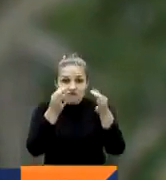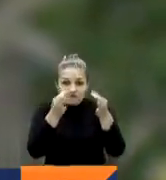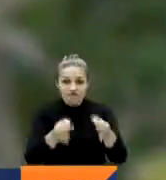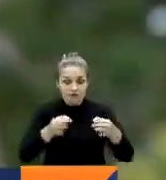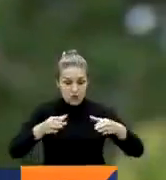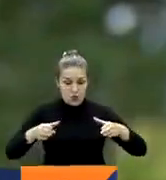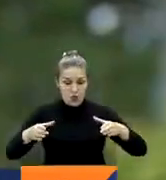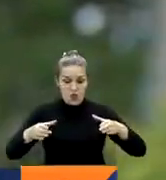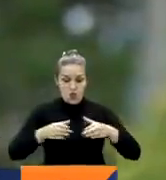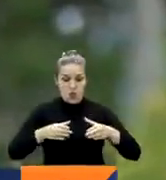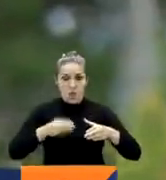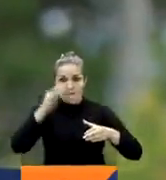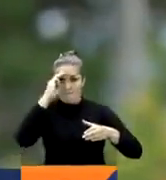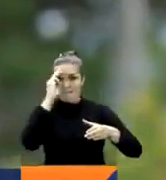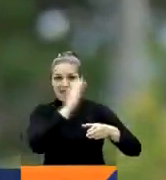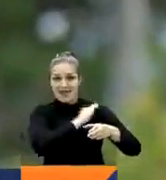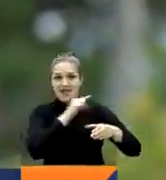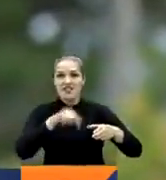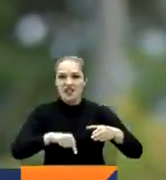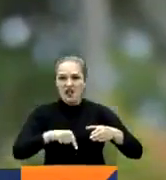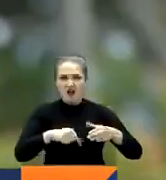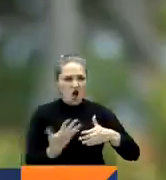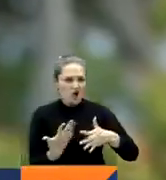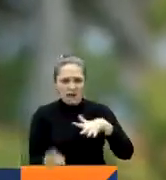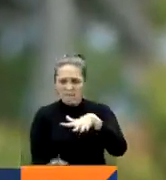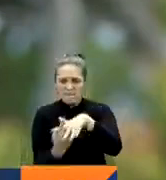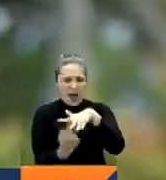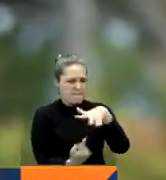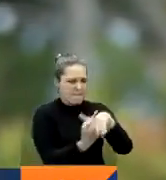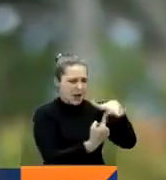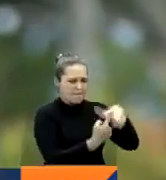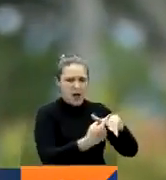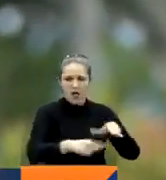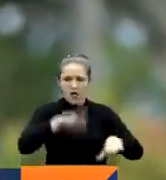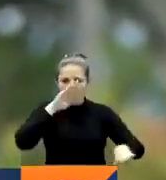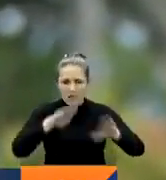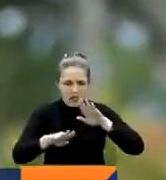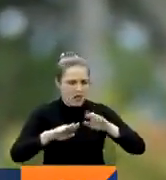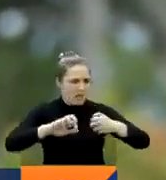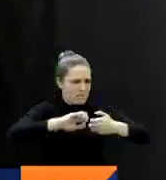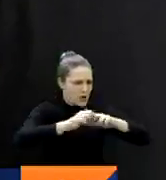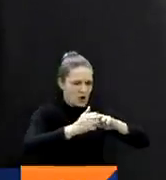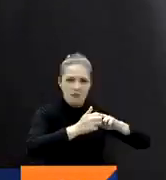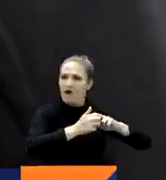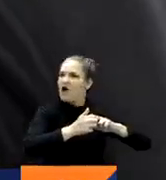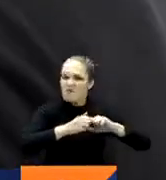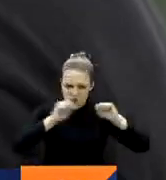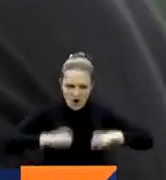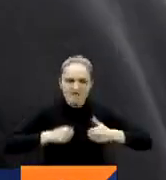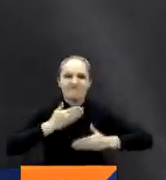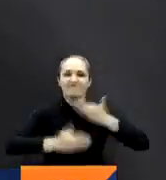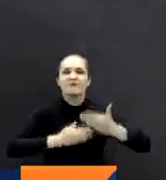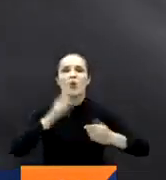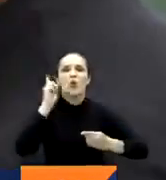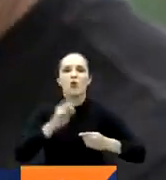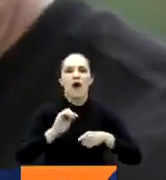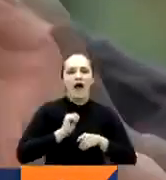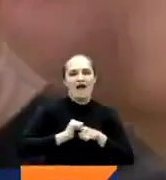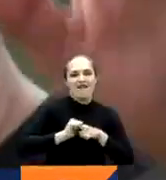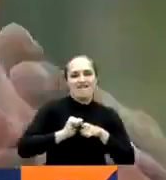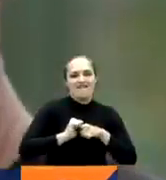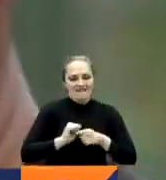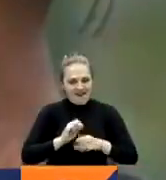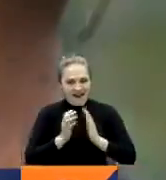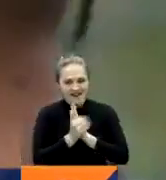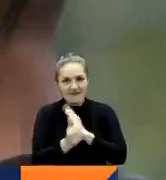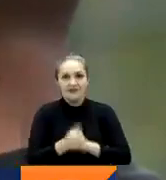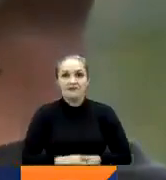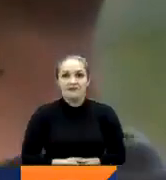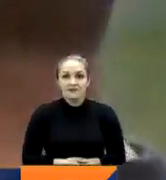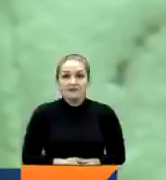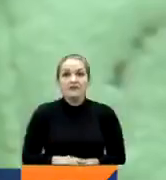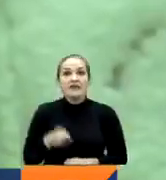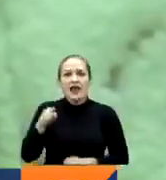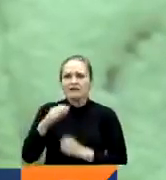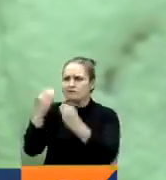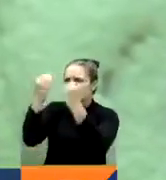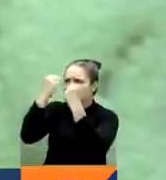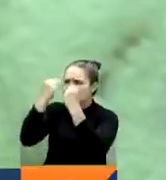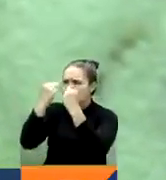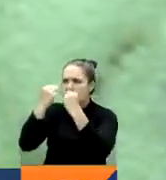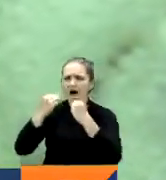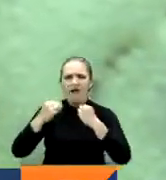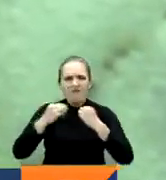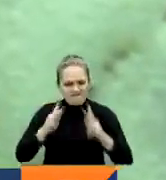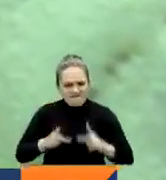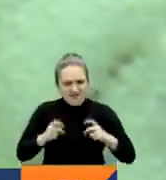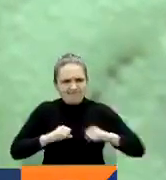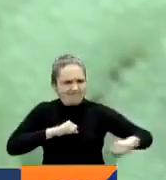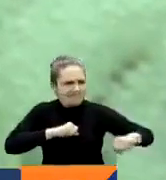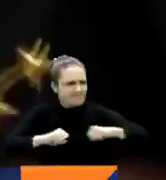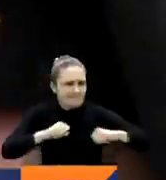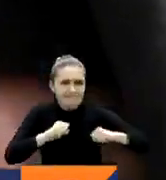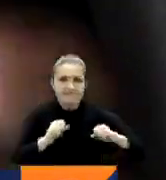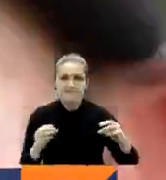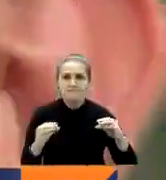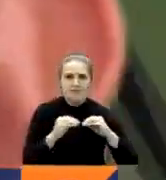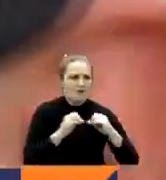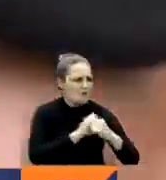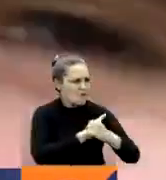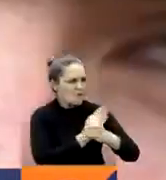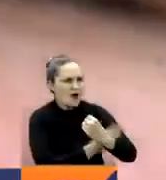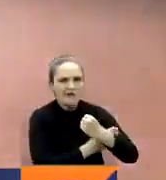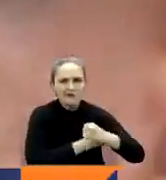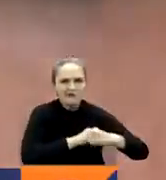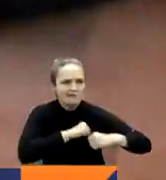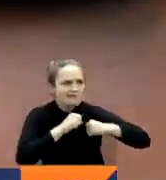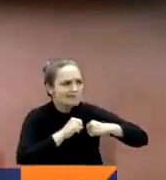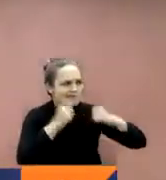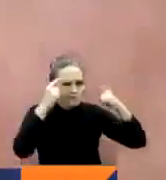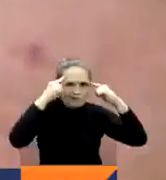HA APRENDIDO A SOBREPASAR.